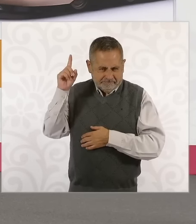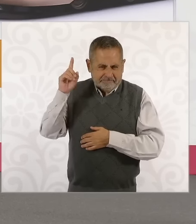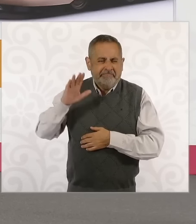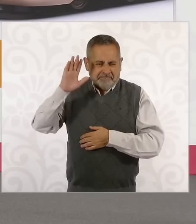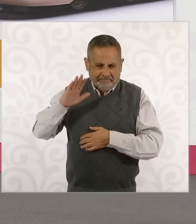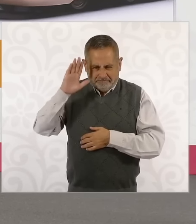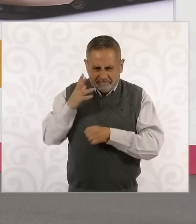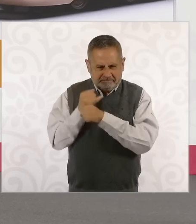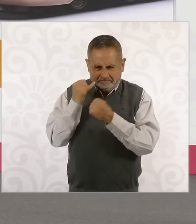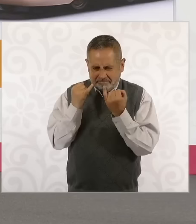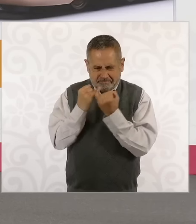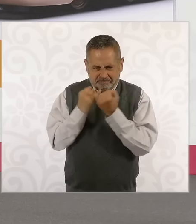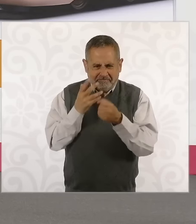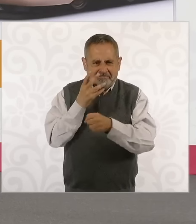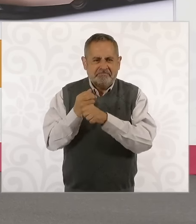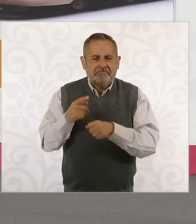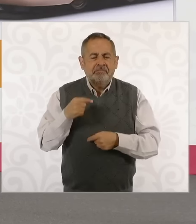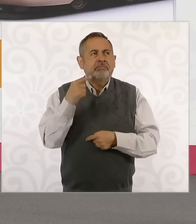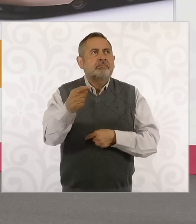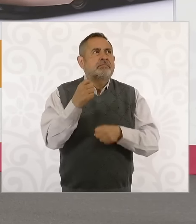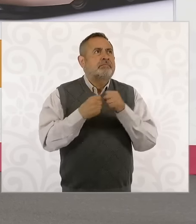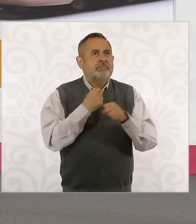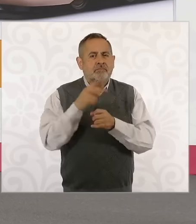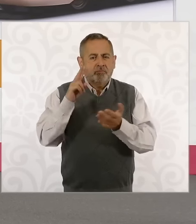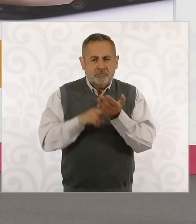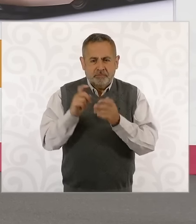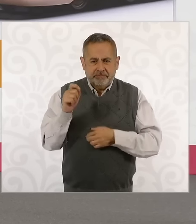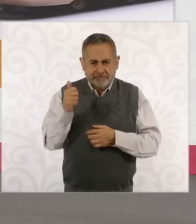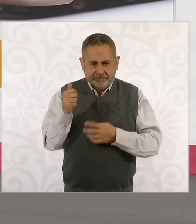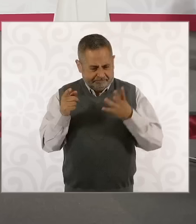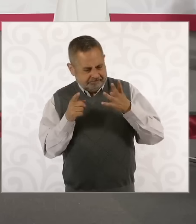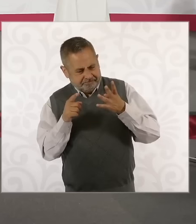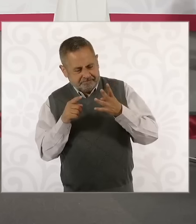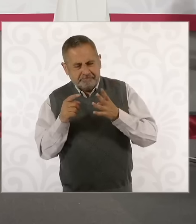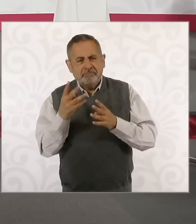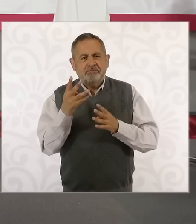Y la llegada del primer tren será el cuarto trimestre de 2026. La que sigue, por favor.